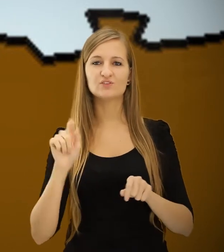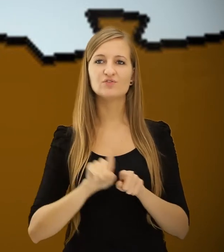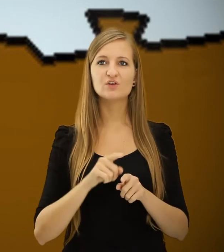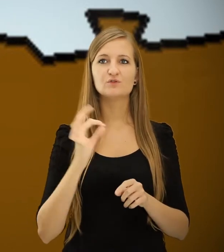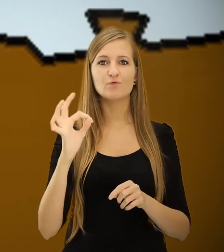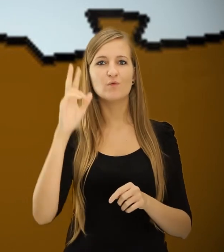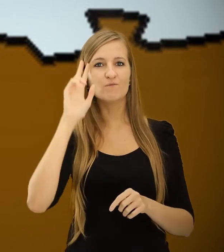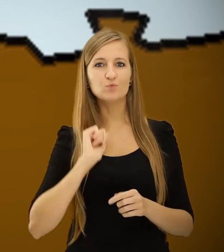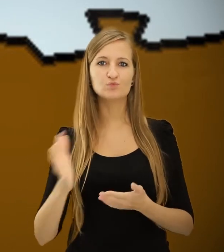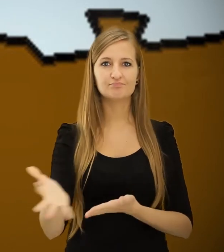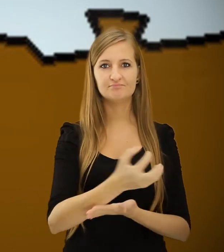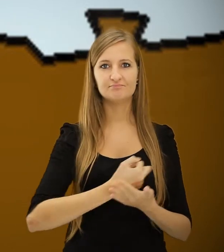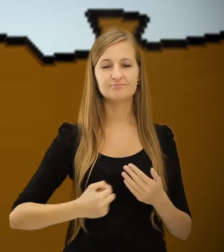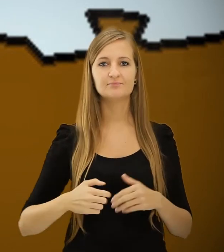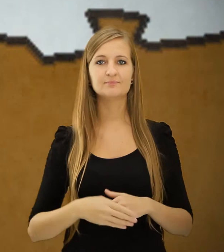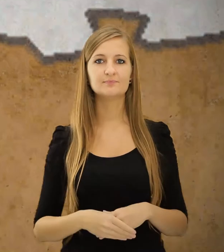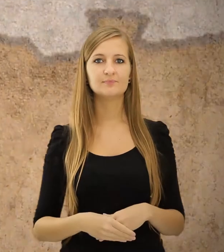i ewakuowały swoje wojska.